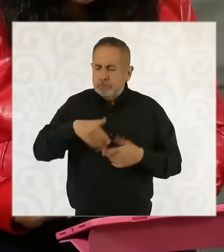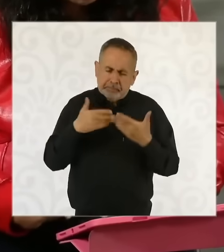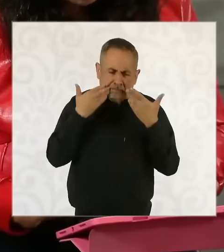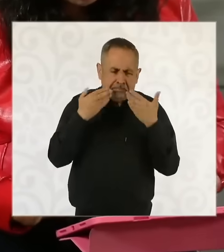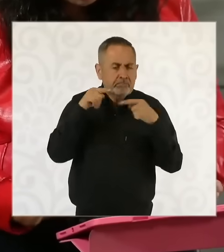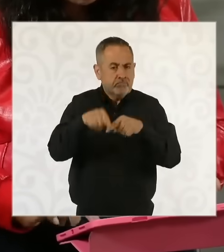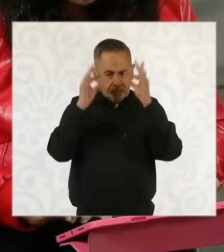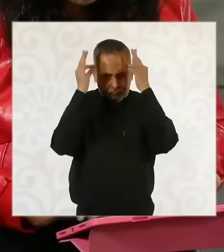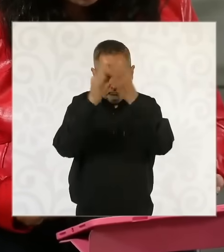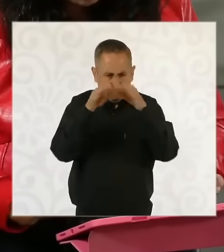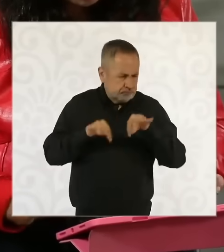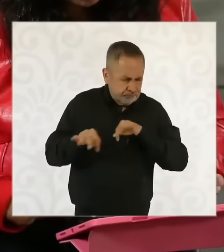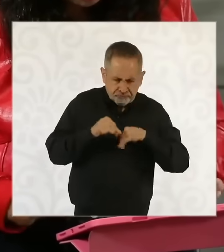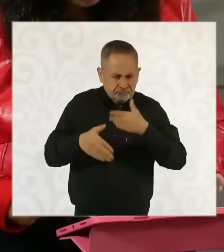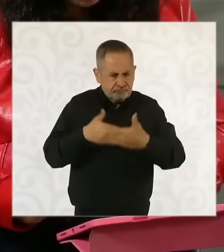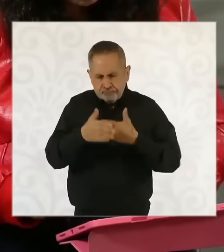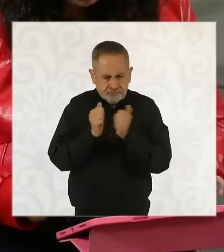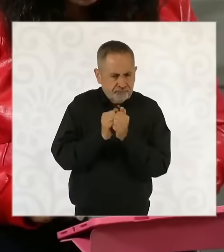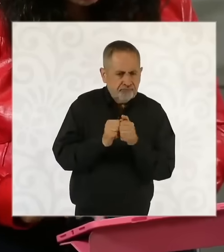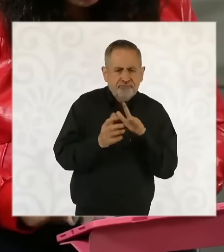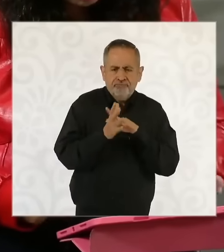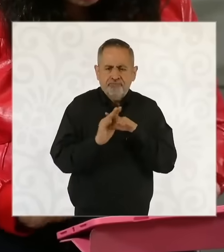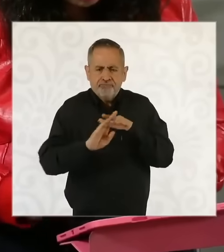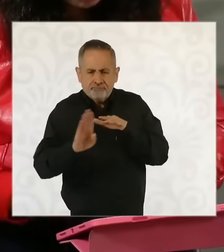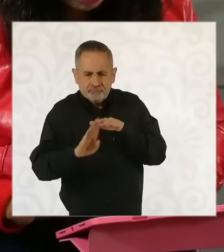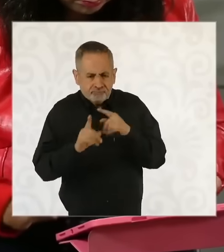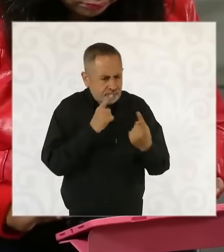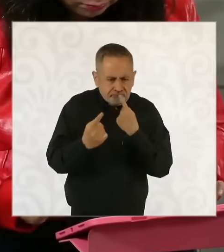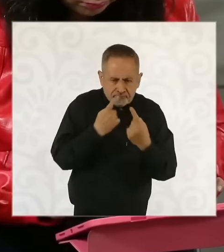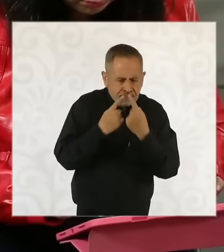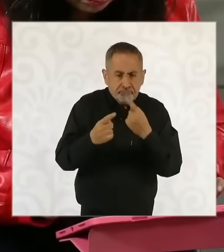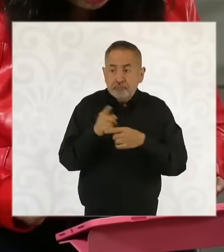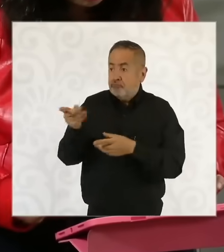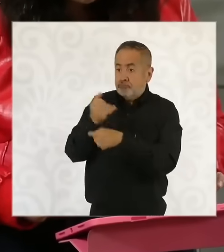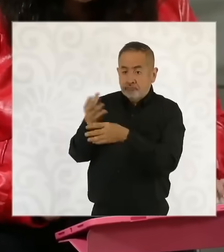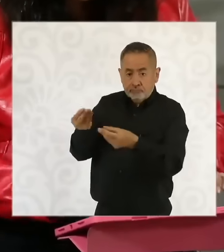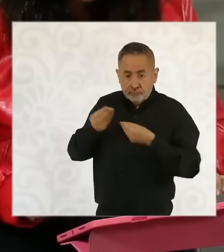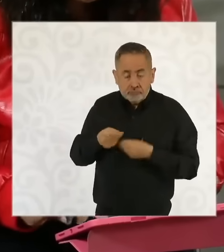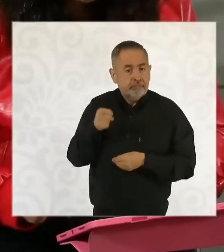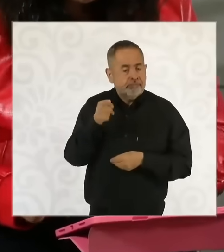consulado que está trabajando con migrantes nos dieron información de que previendo precisamente